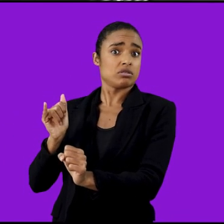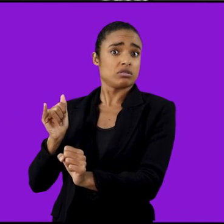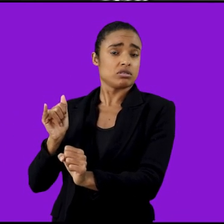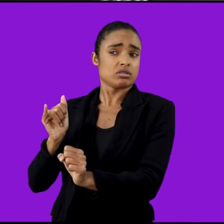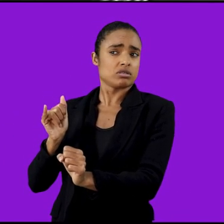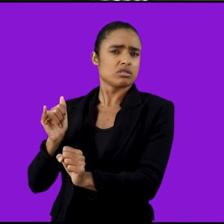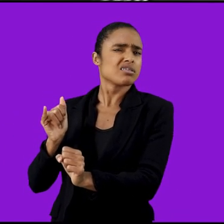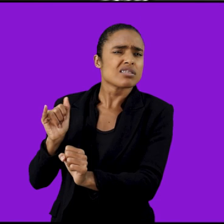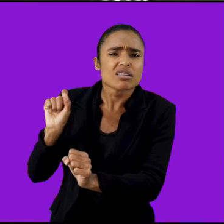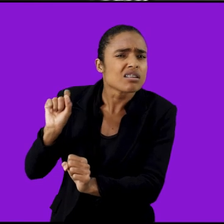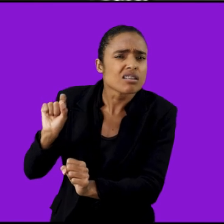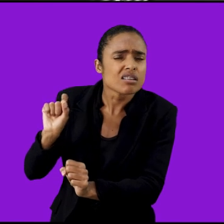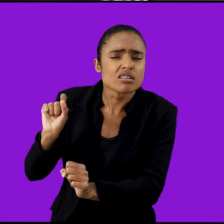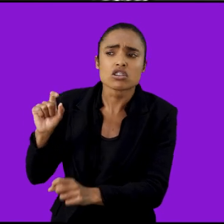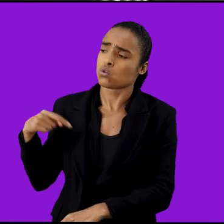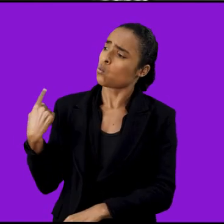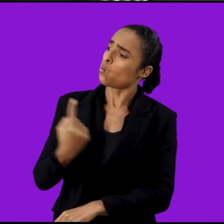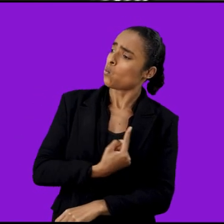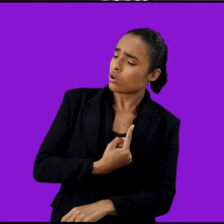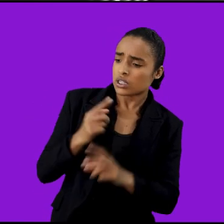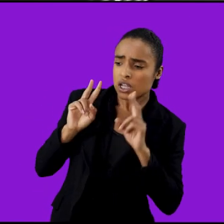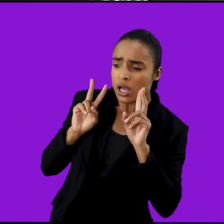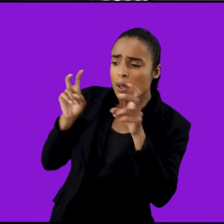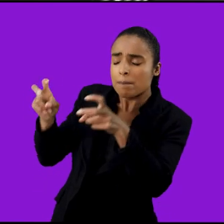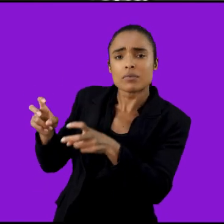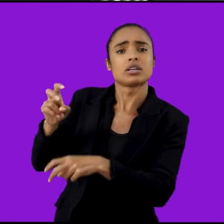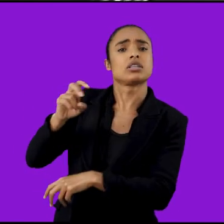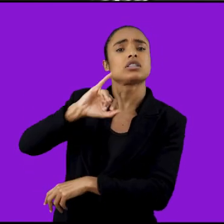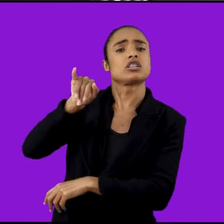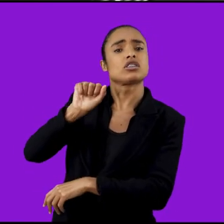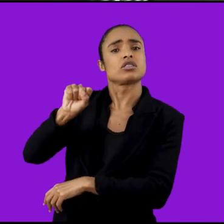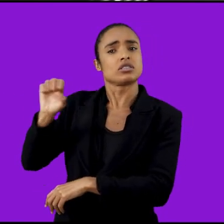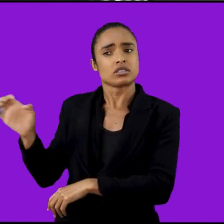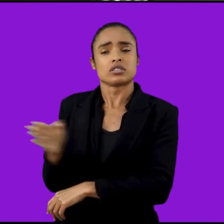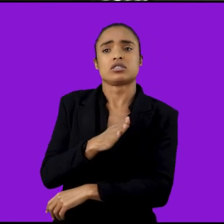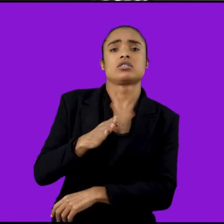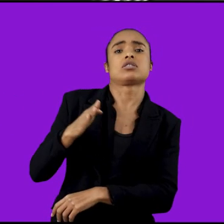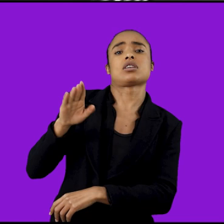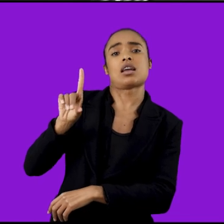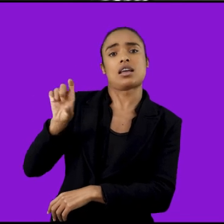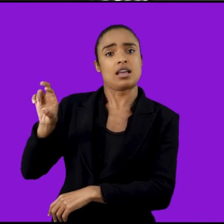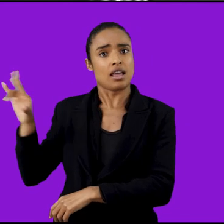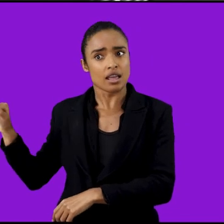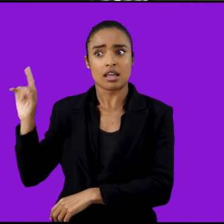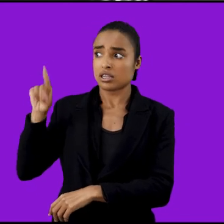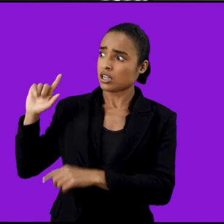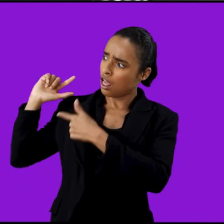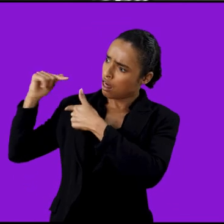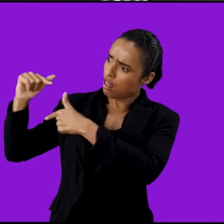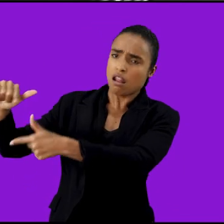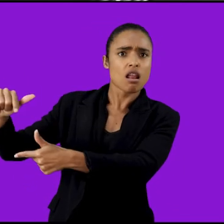Quem tem o poder da narrativa? Então a gente olha por exemplo pro Jay Z, pro Puff Daddy.